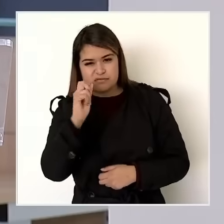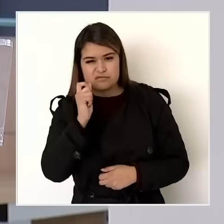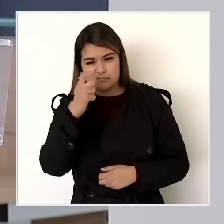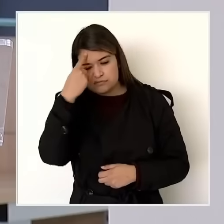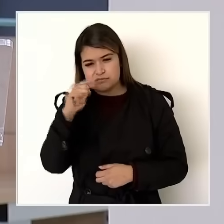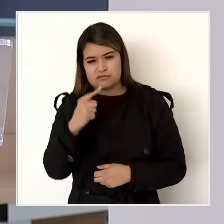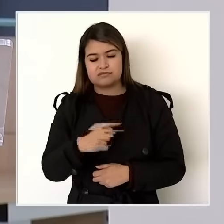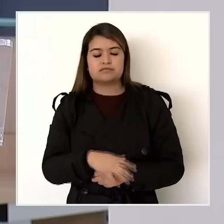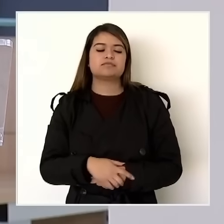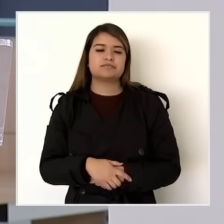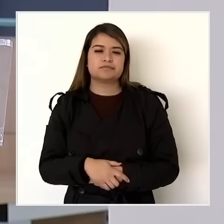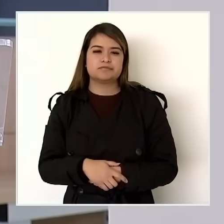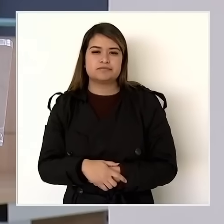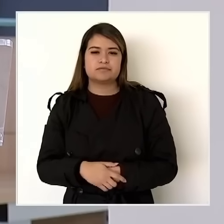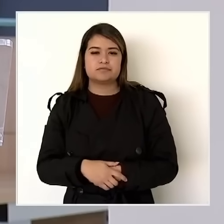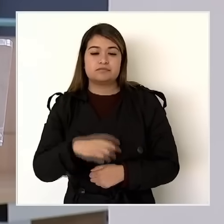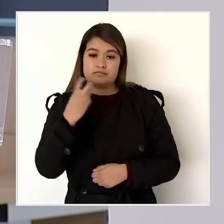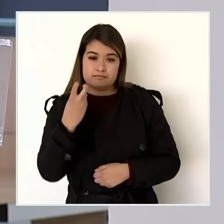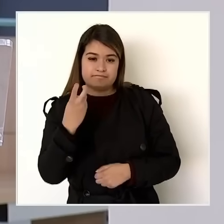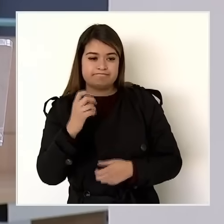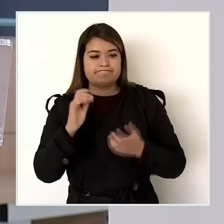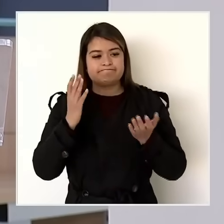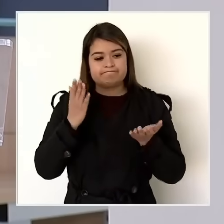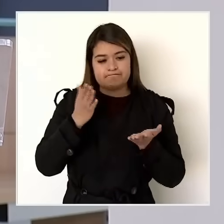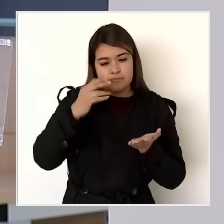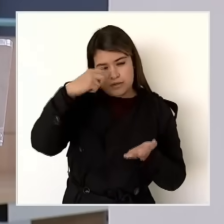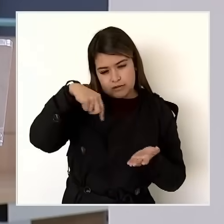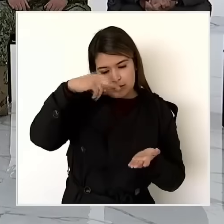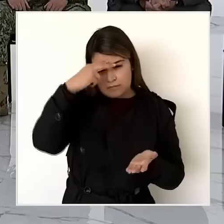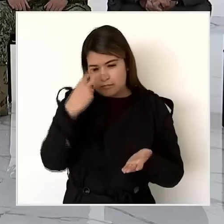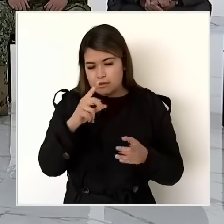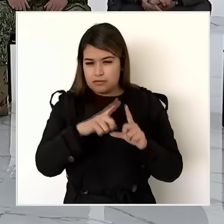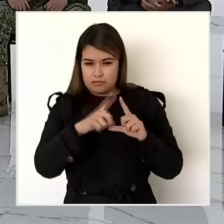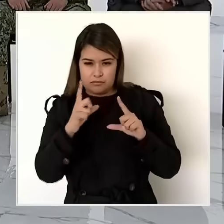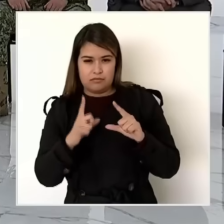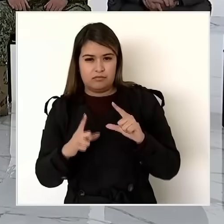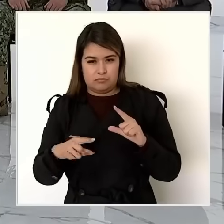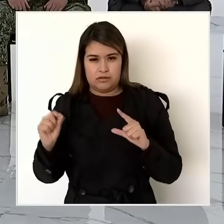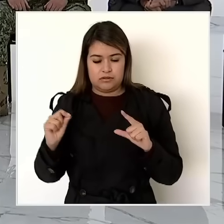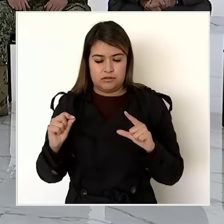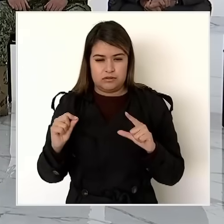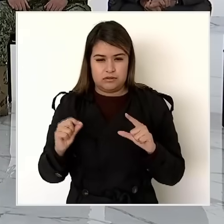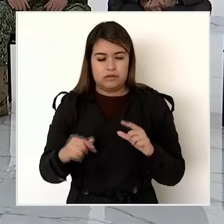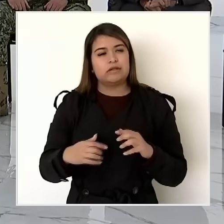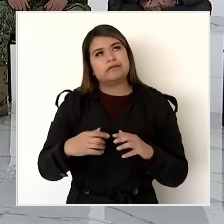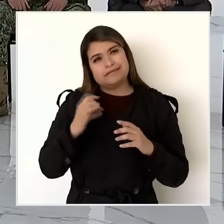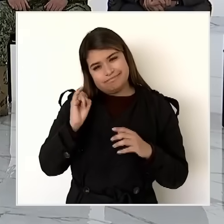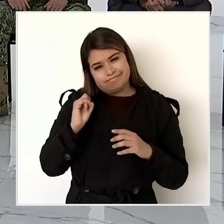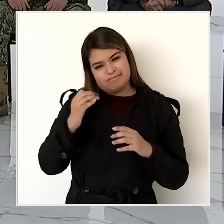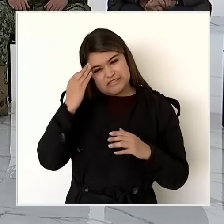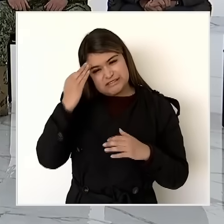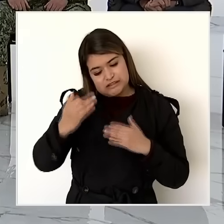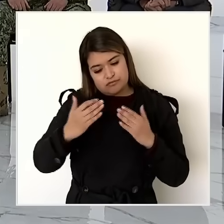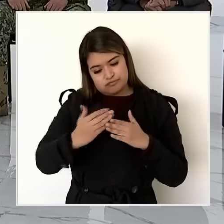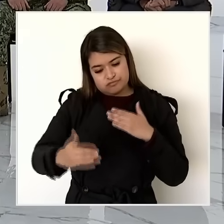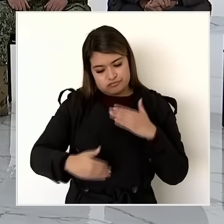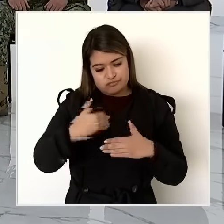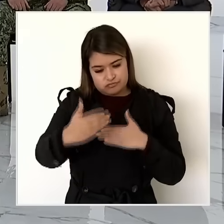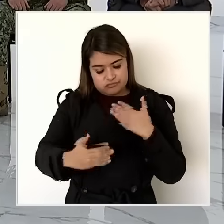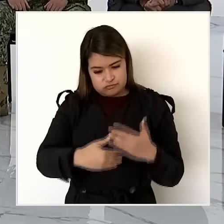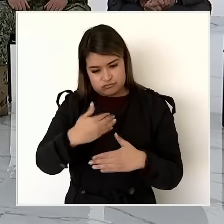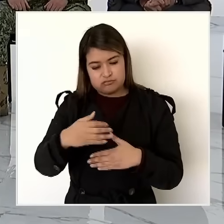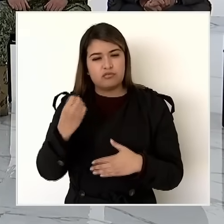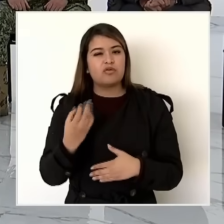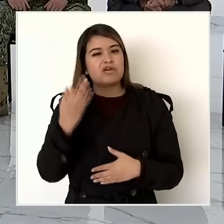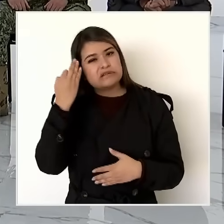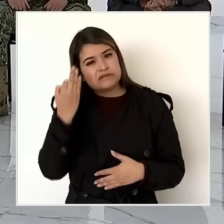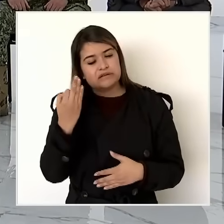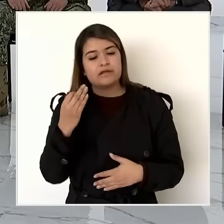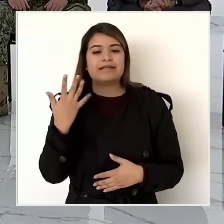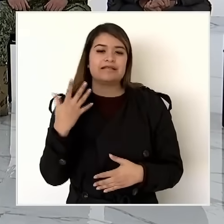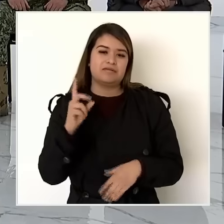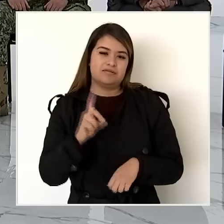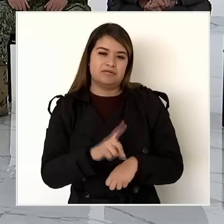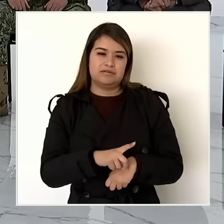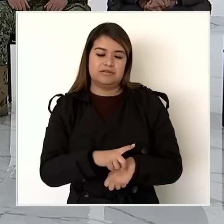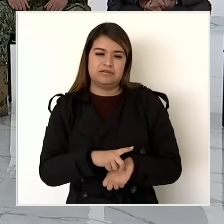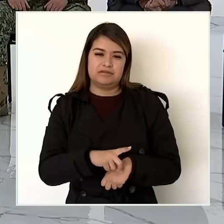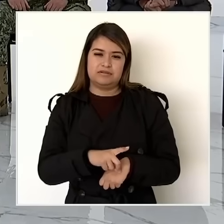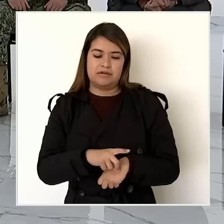si o la entrada, si se tiene un proceso que lleva 5 días, pues retasa todo el desarrollo del país.